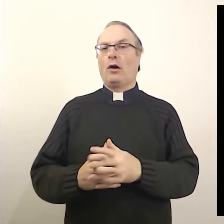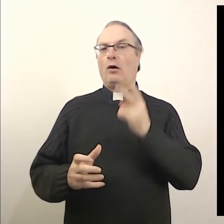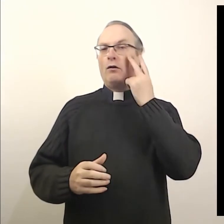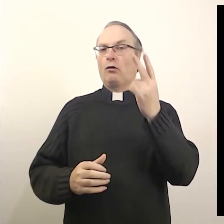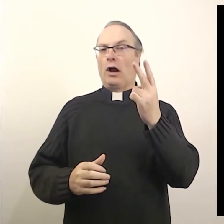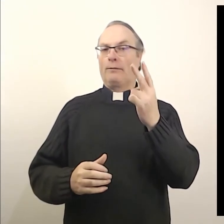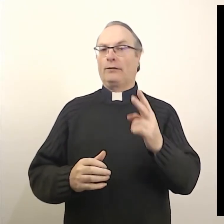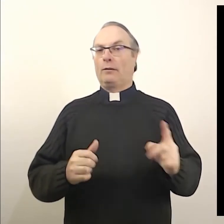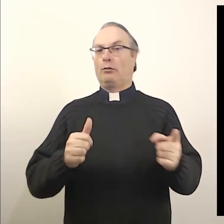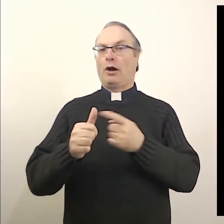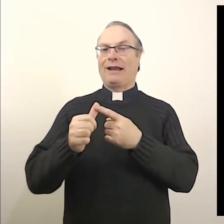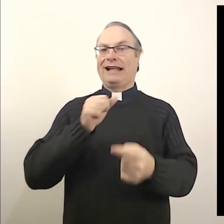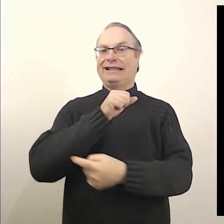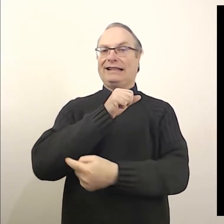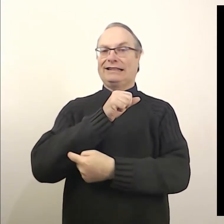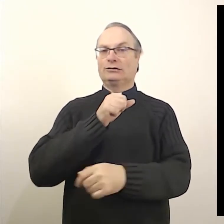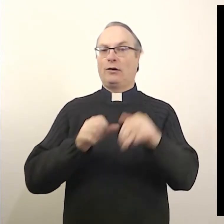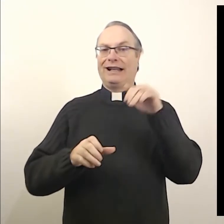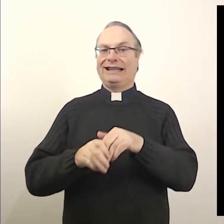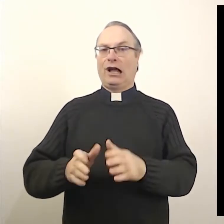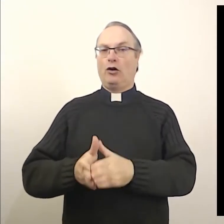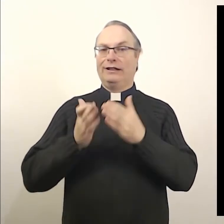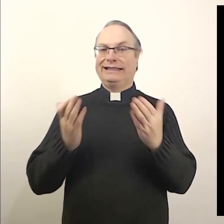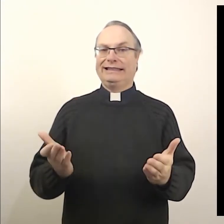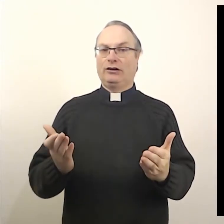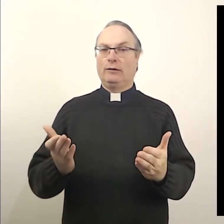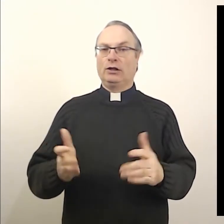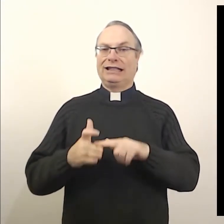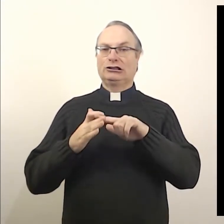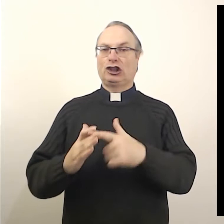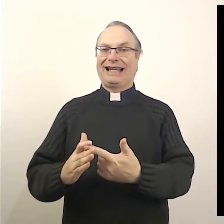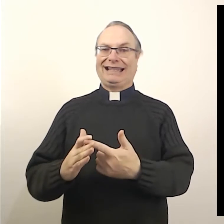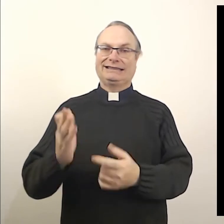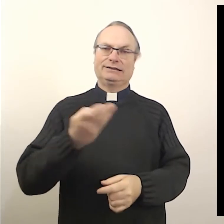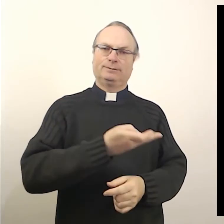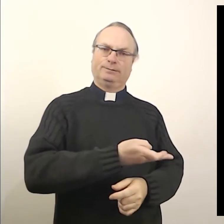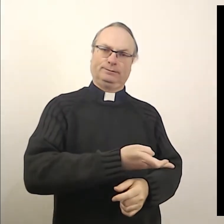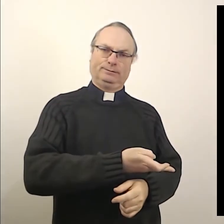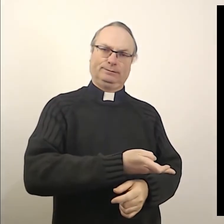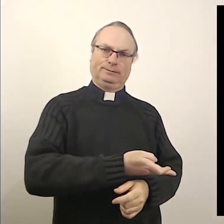On voit la première tentation dans le livre de la Genèse.